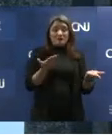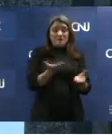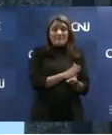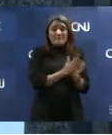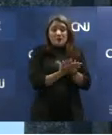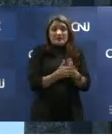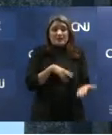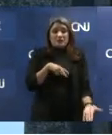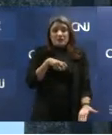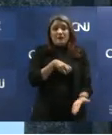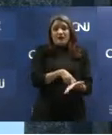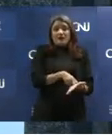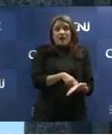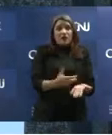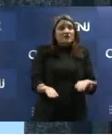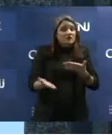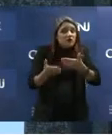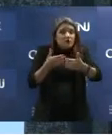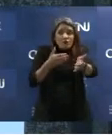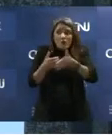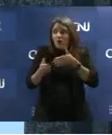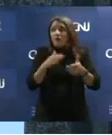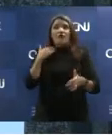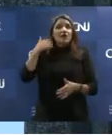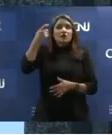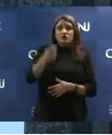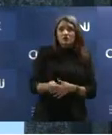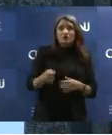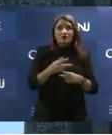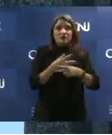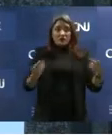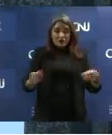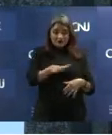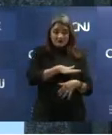ou alguma externalidade negativa do próprio ambiente de Manaus,